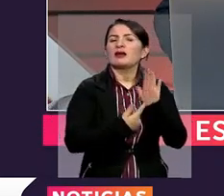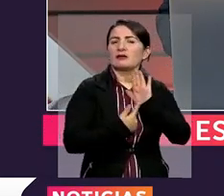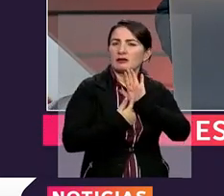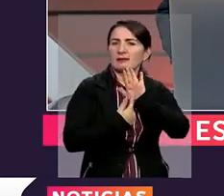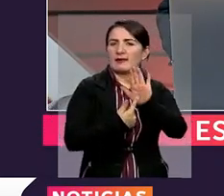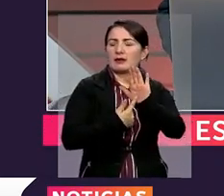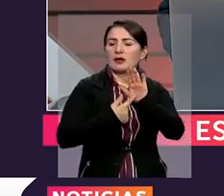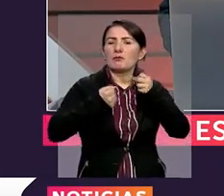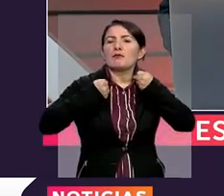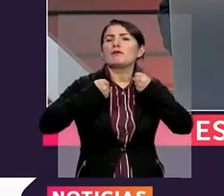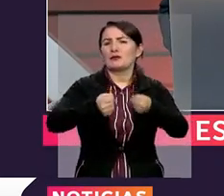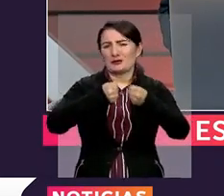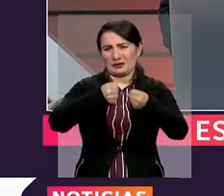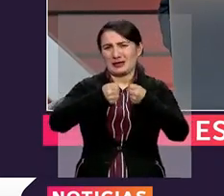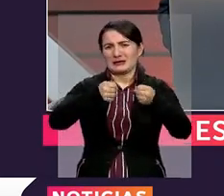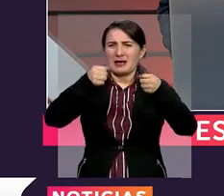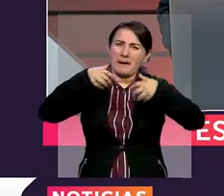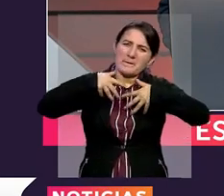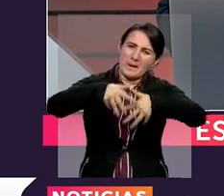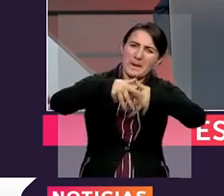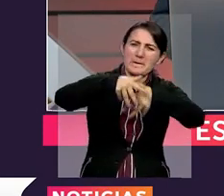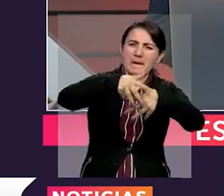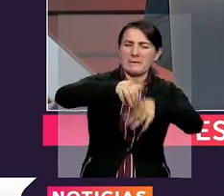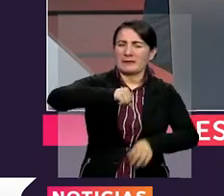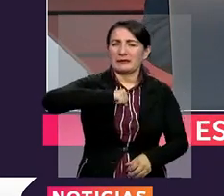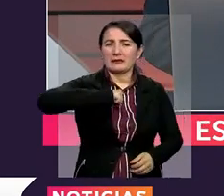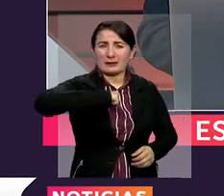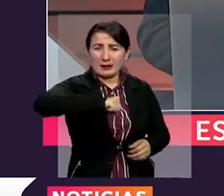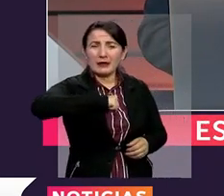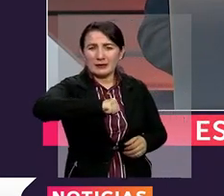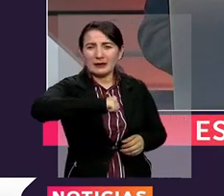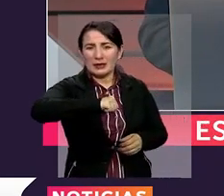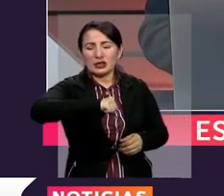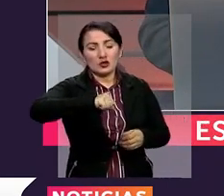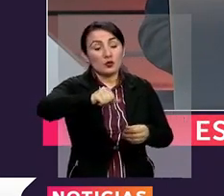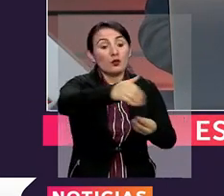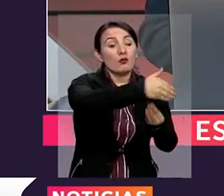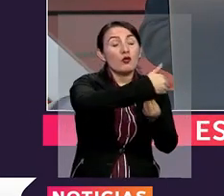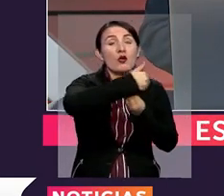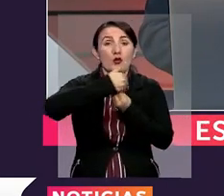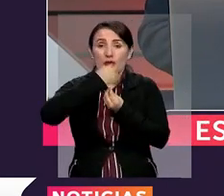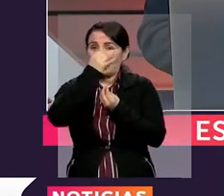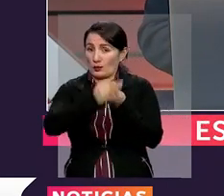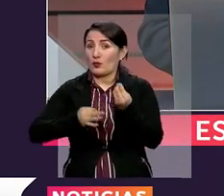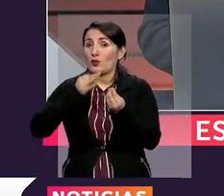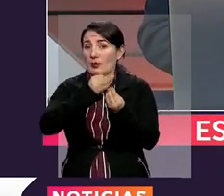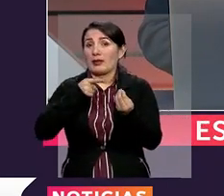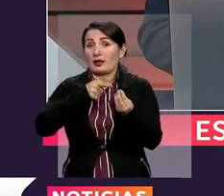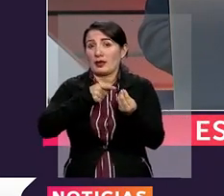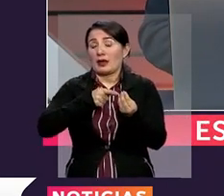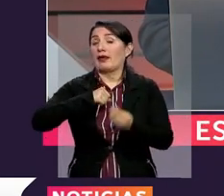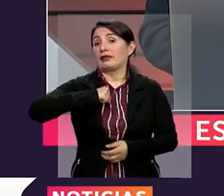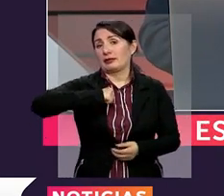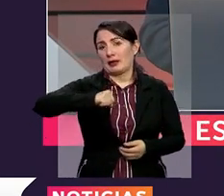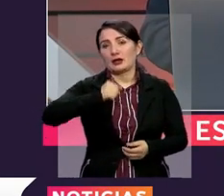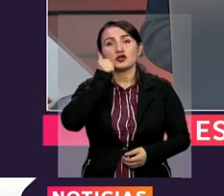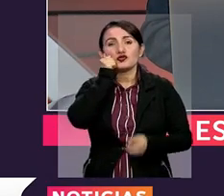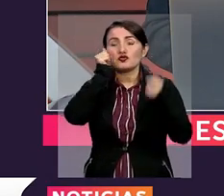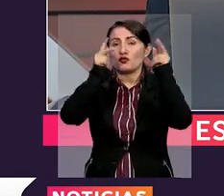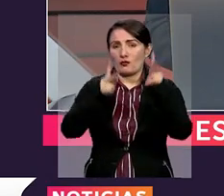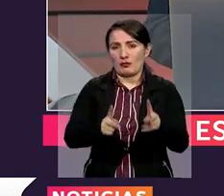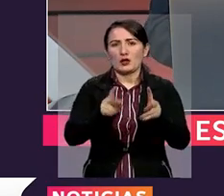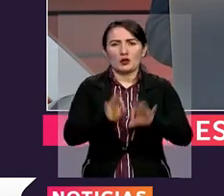PARTICIPACIóN SINO QUE TAMBIéN